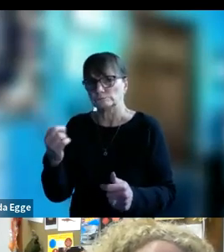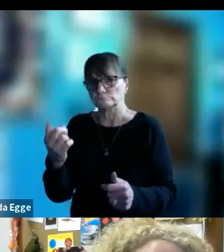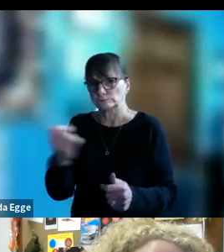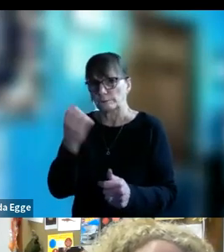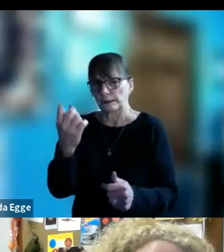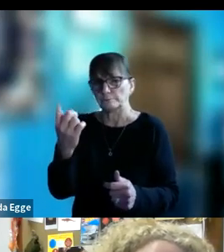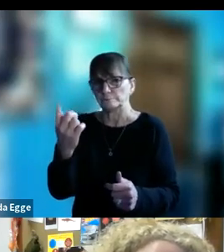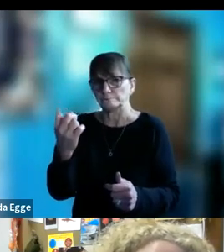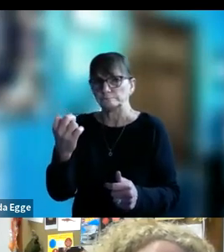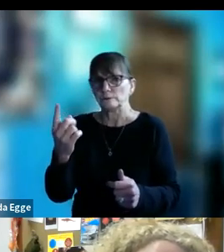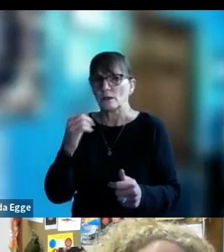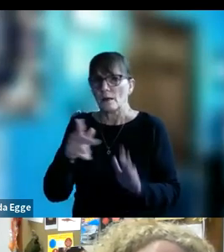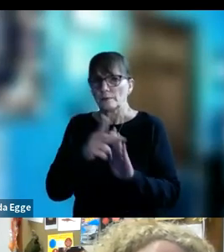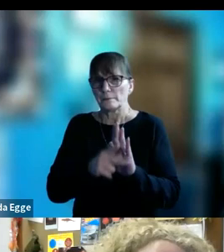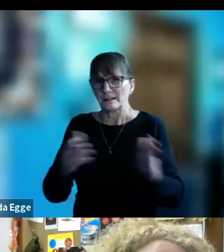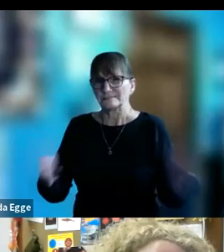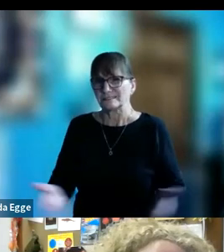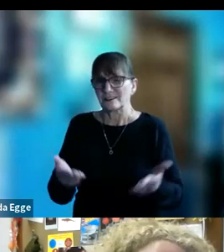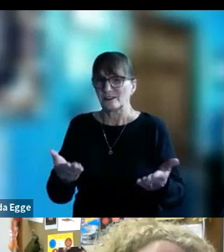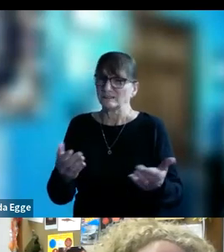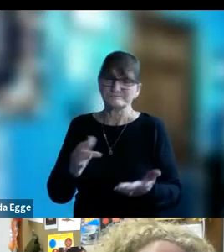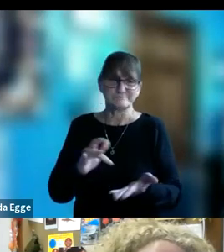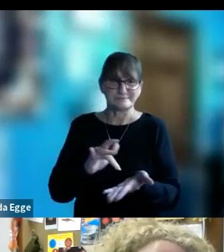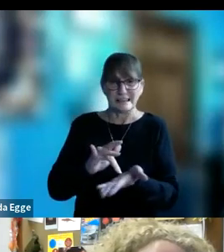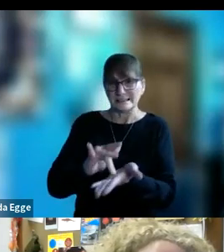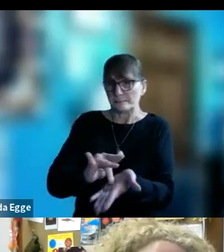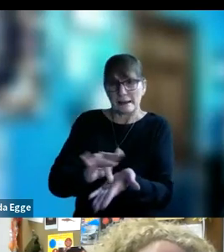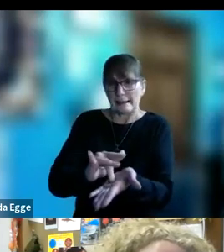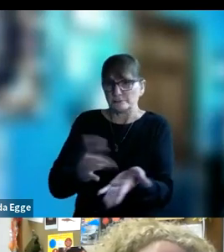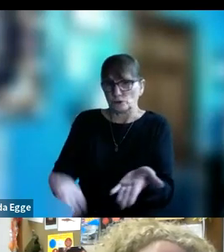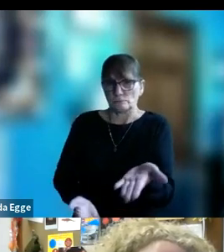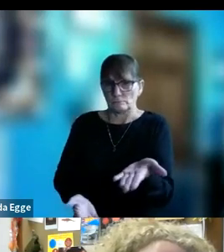porque la política indica que es un medicamento en lo que a nosotros respecta.